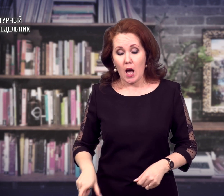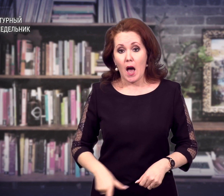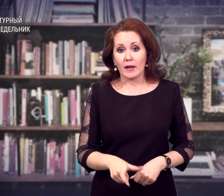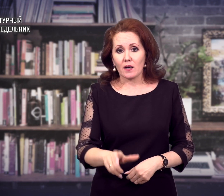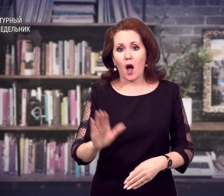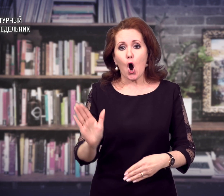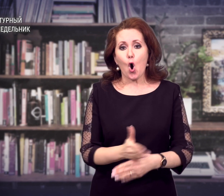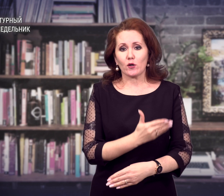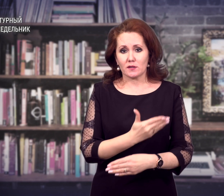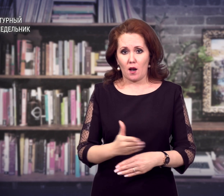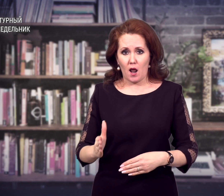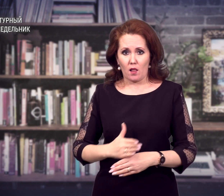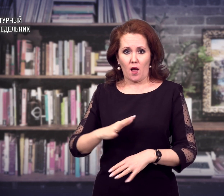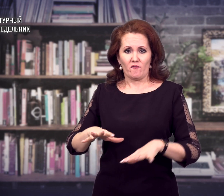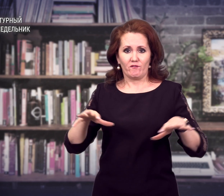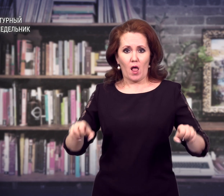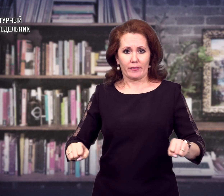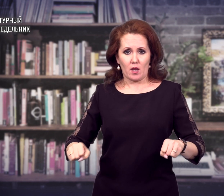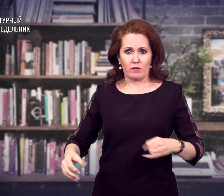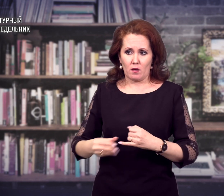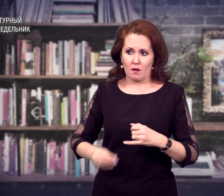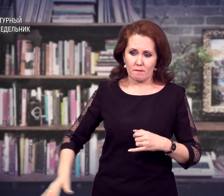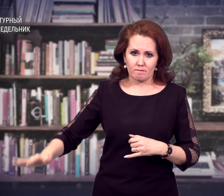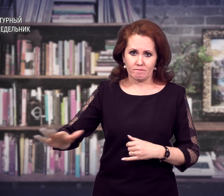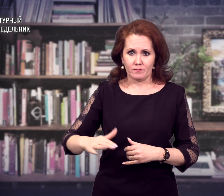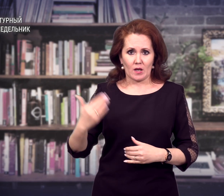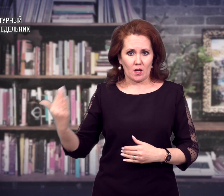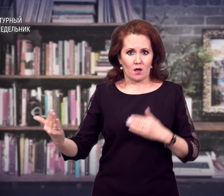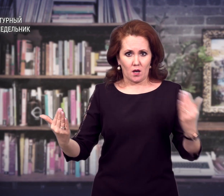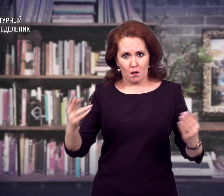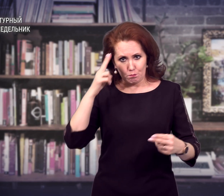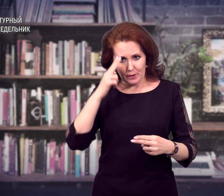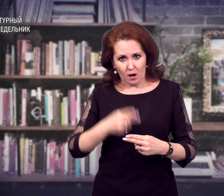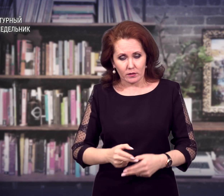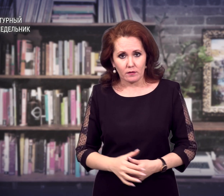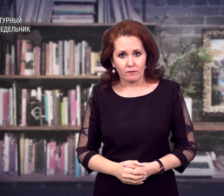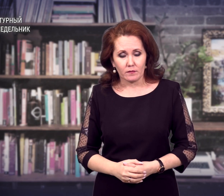Чтобы река отделяла земельные владения братьев.